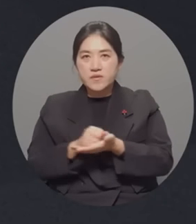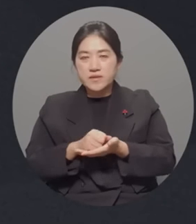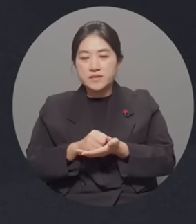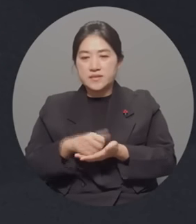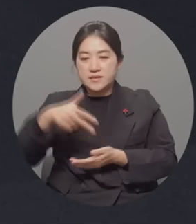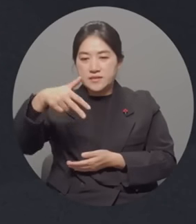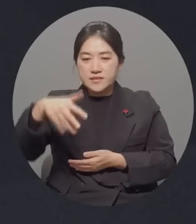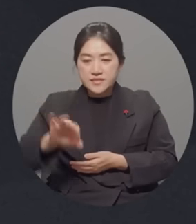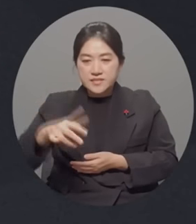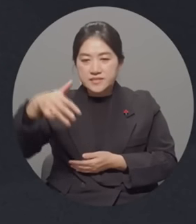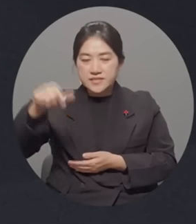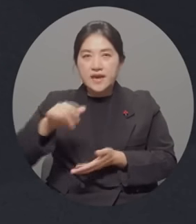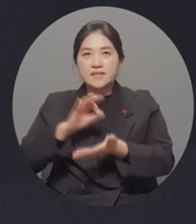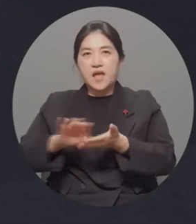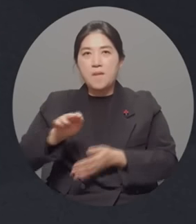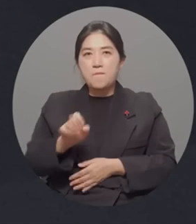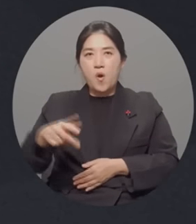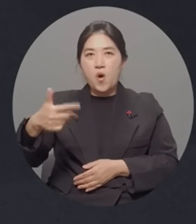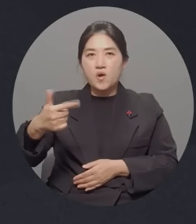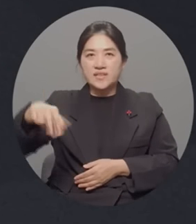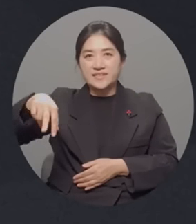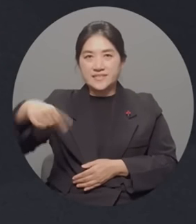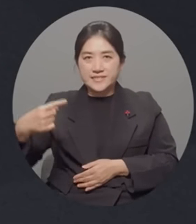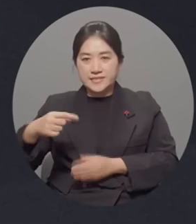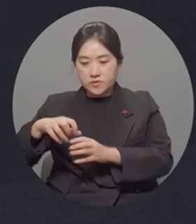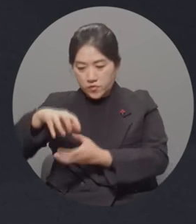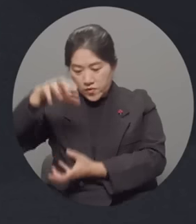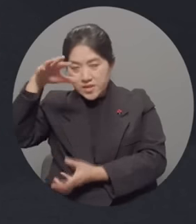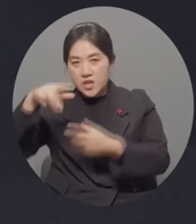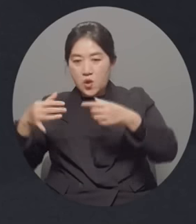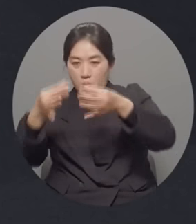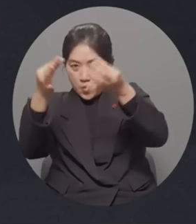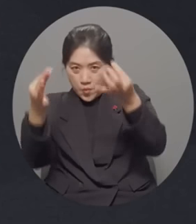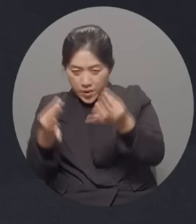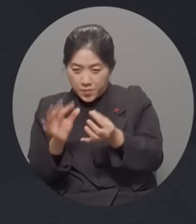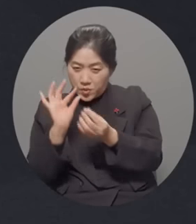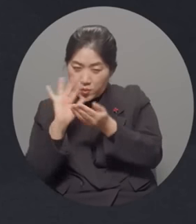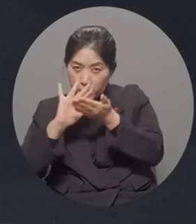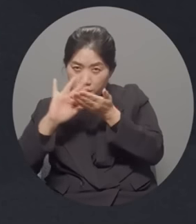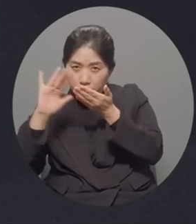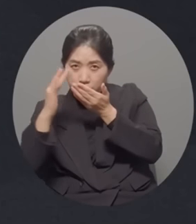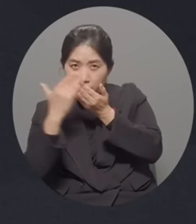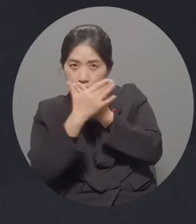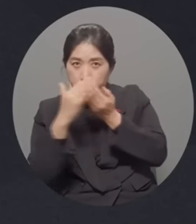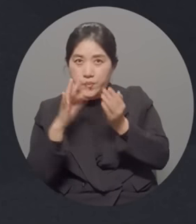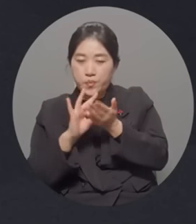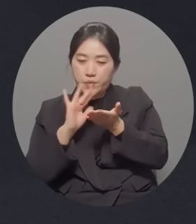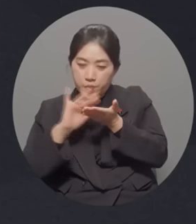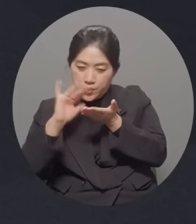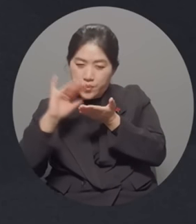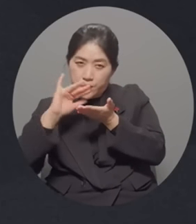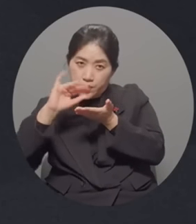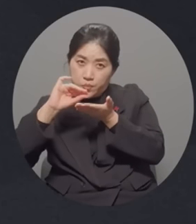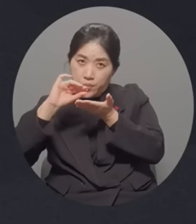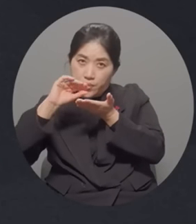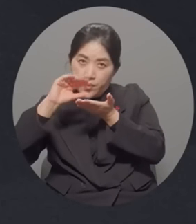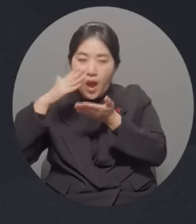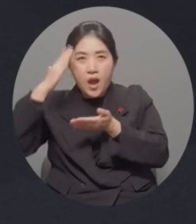김 전 부장과 공범들이 빼돌리려 한 건 증착 공정에 쓰이는 퍼니스 장비.